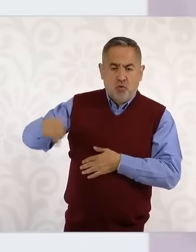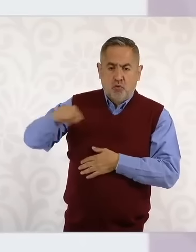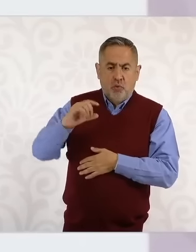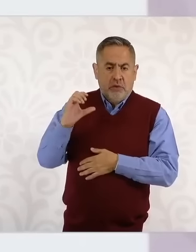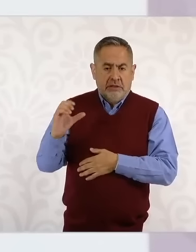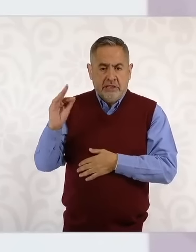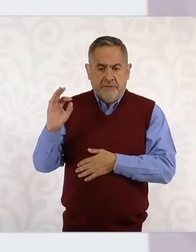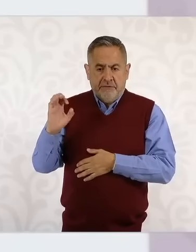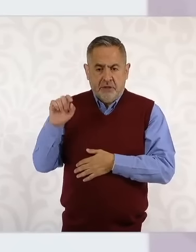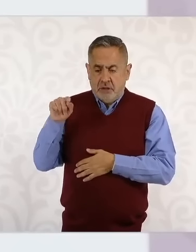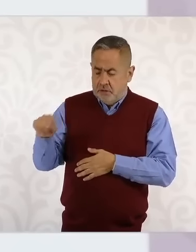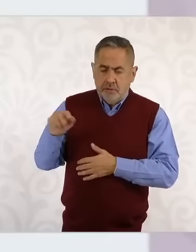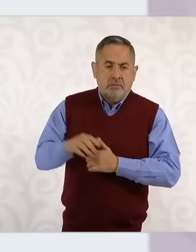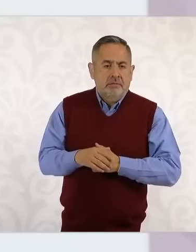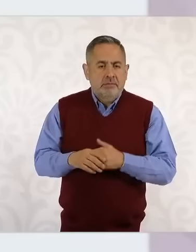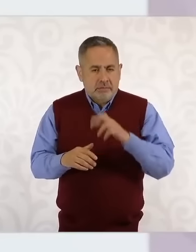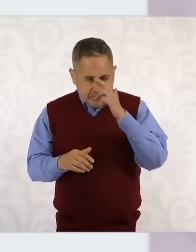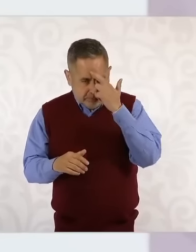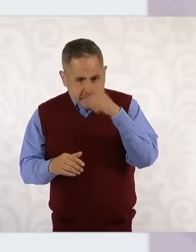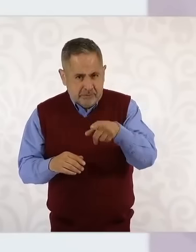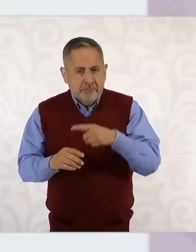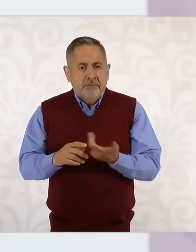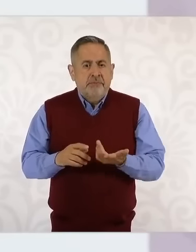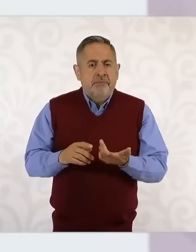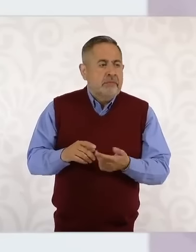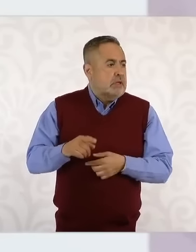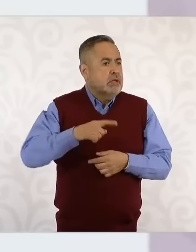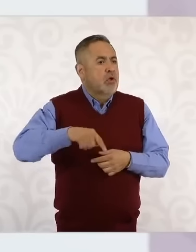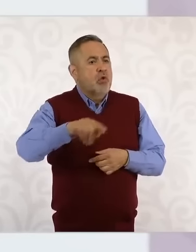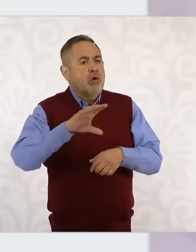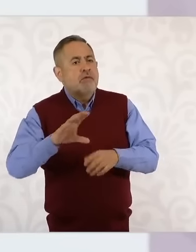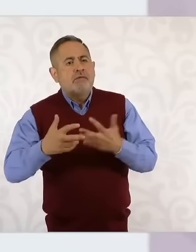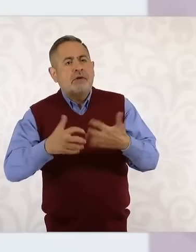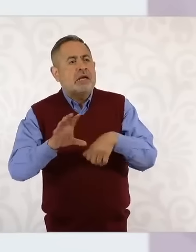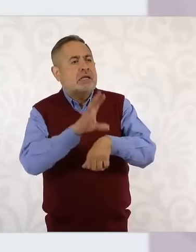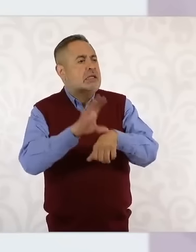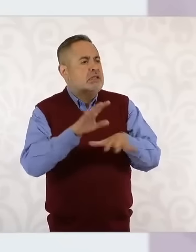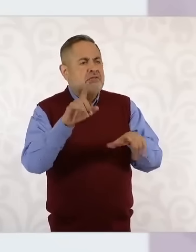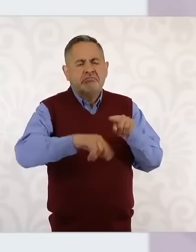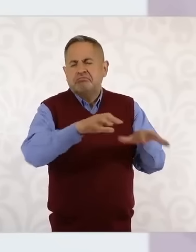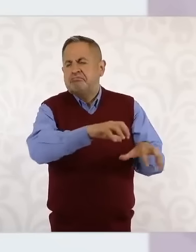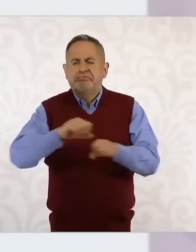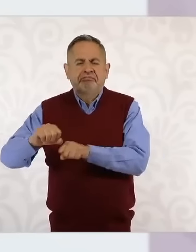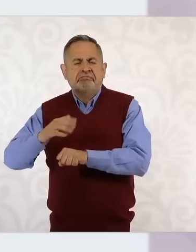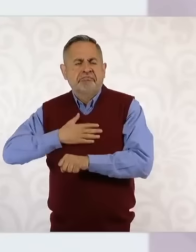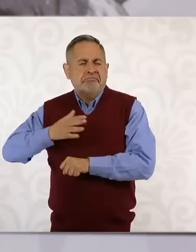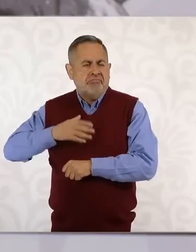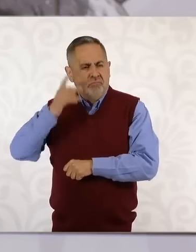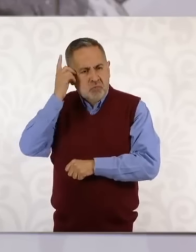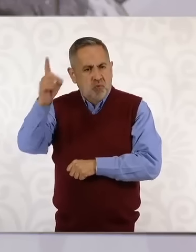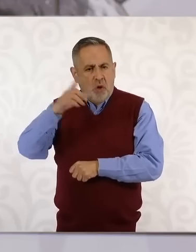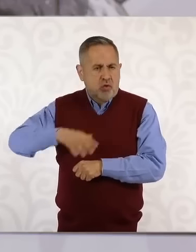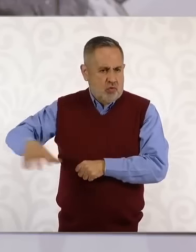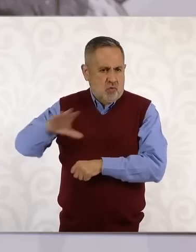después de la nacionalización de la industria eléctrica, el único que podía generar electricidad